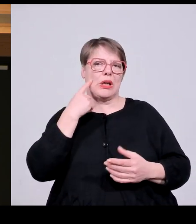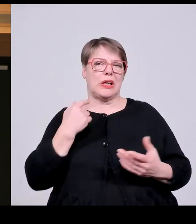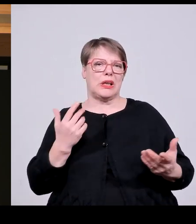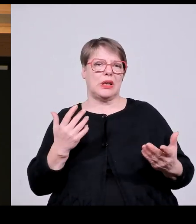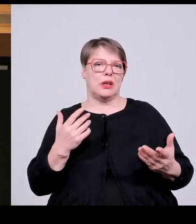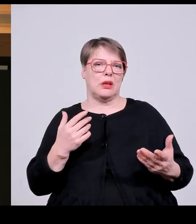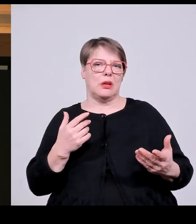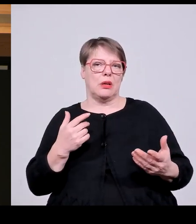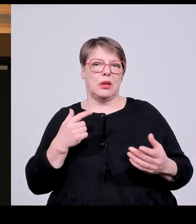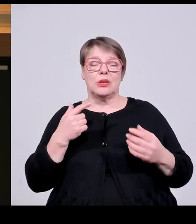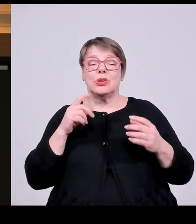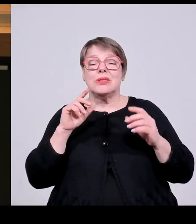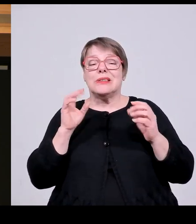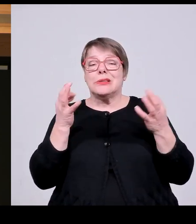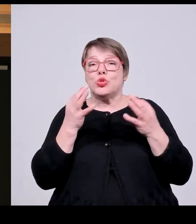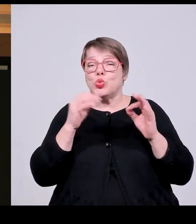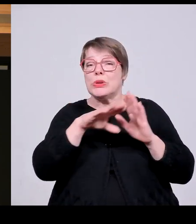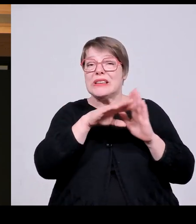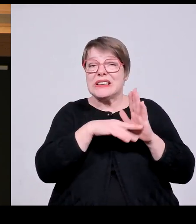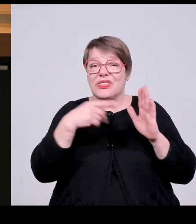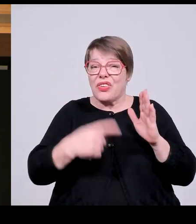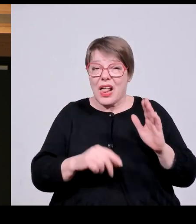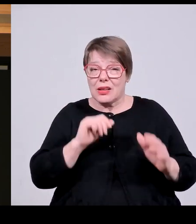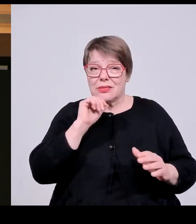Amtsblätter zu schreiben, liebe Kollegen von der FDP. (Beifall)